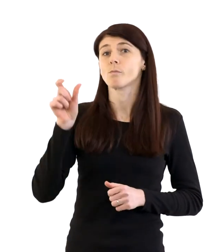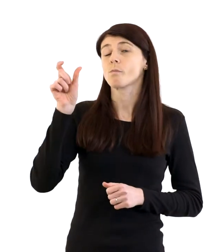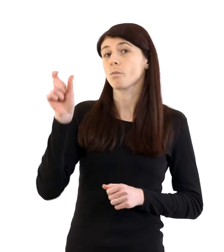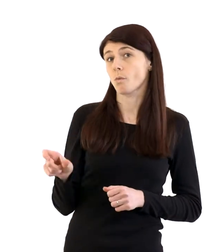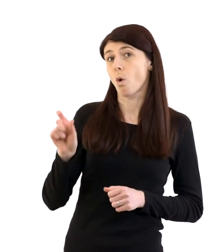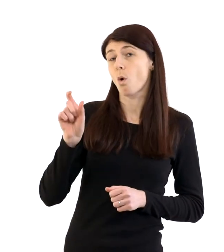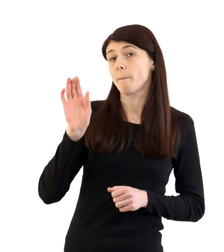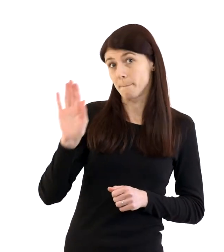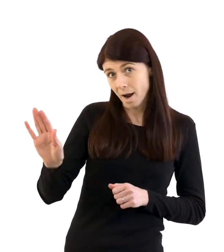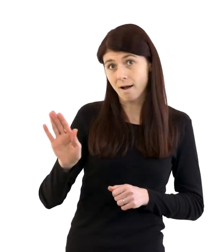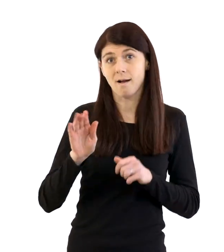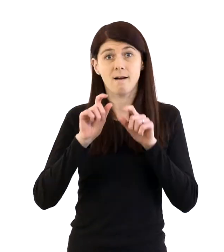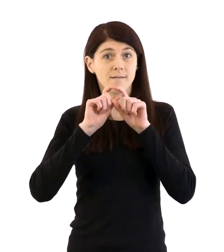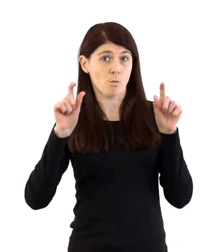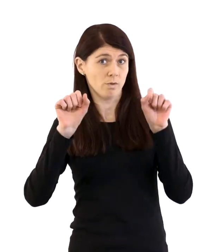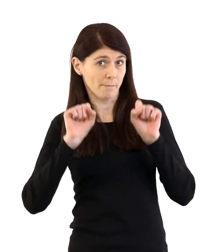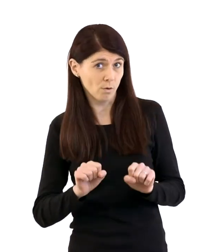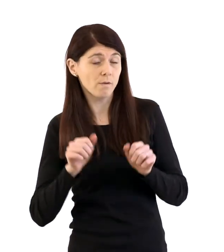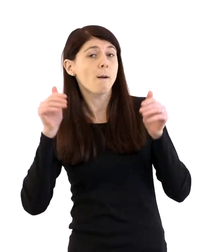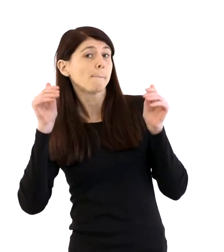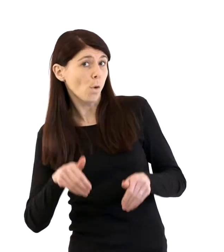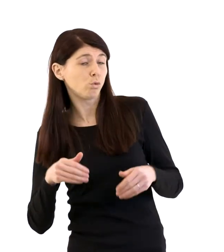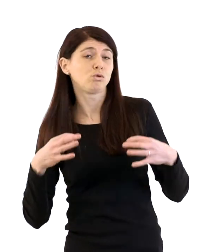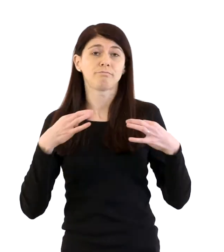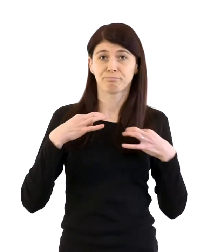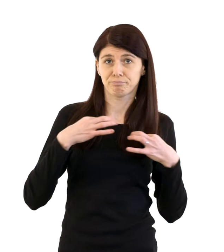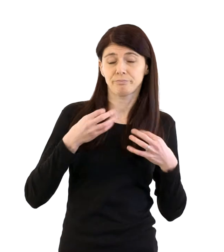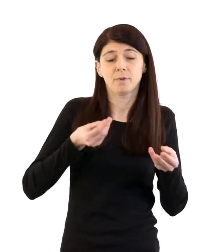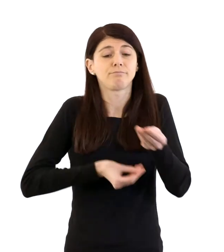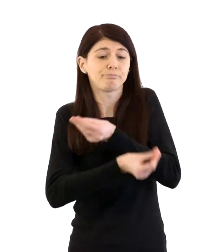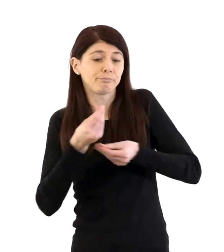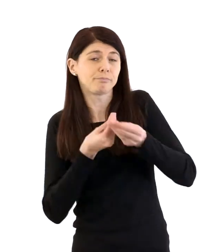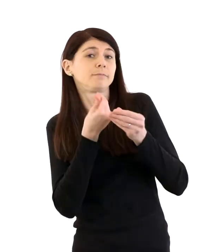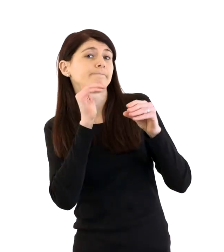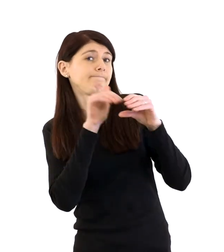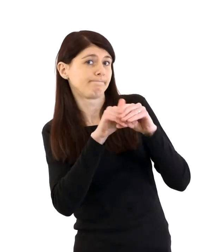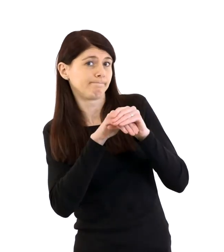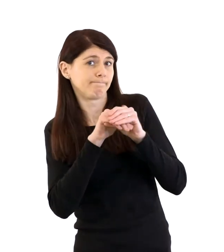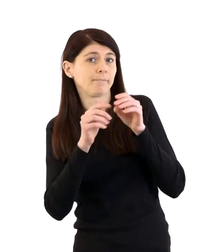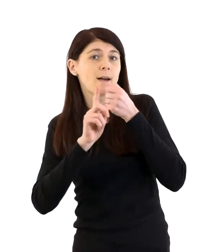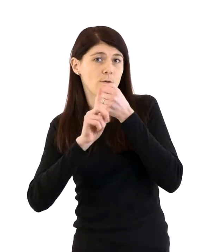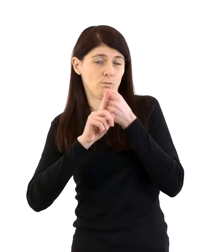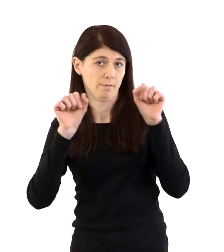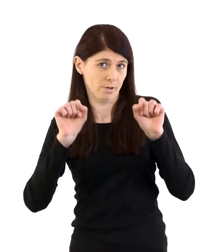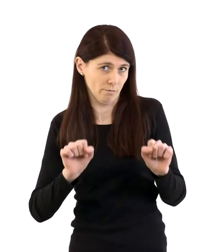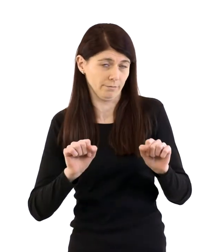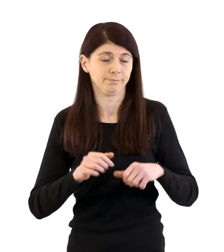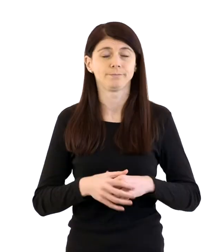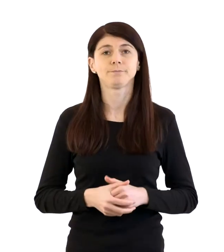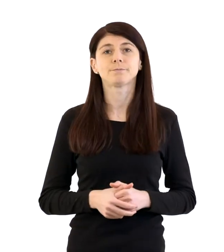Posiadacz rachunku bankowego może swobodnie dysponować środkami pieniężnymi zgromadzonymi na rachunku bankowym.